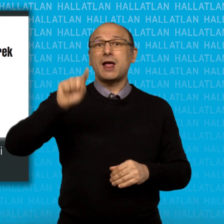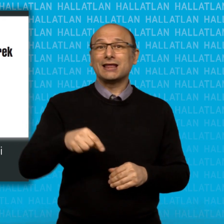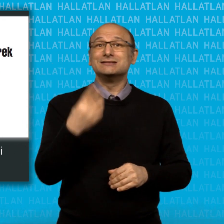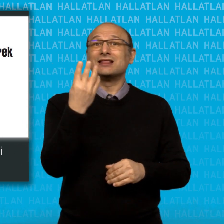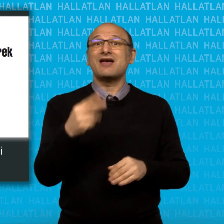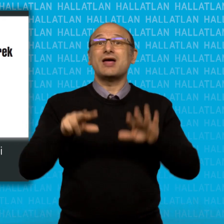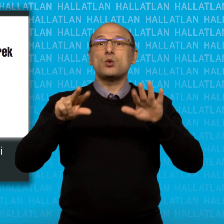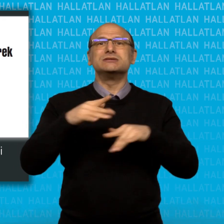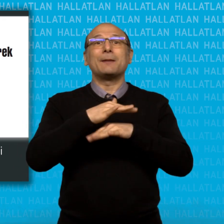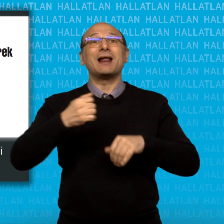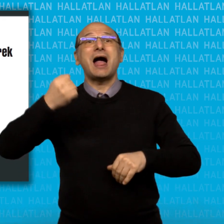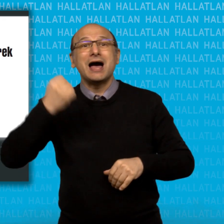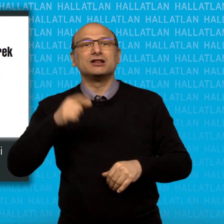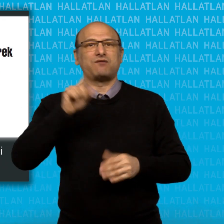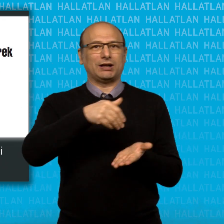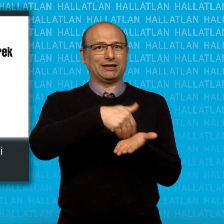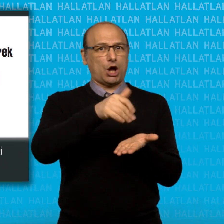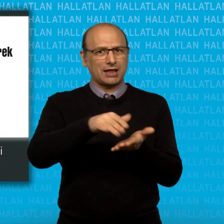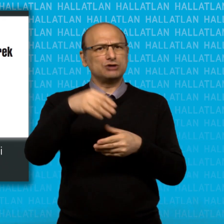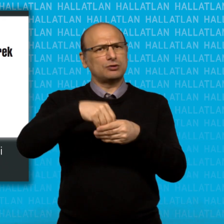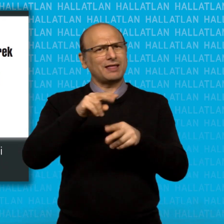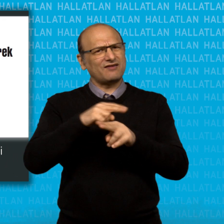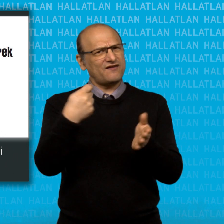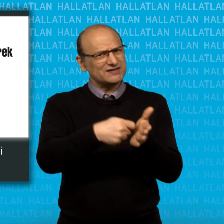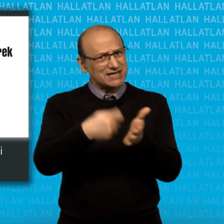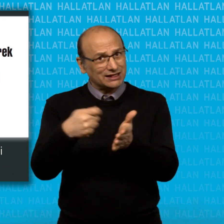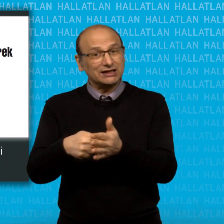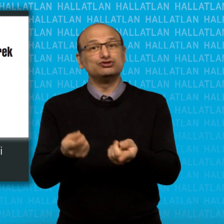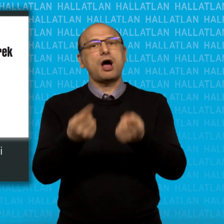2,48 milliárdot költött bérekre,